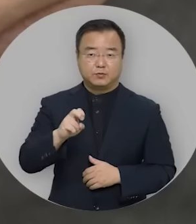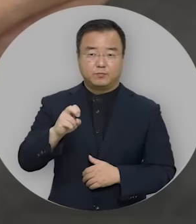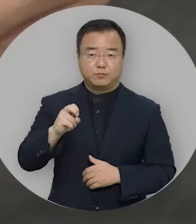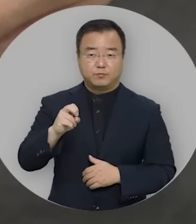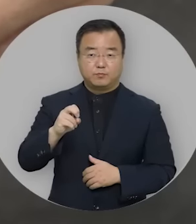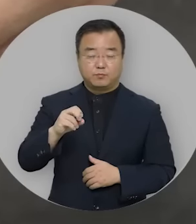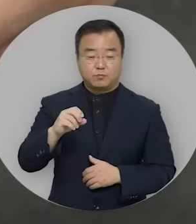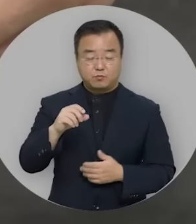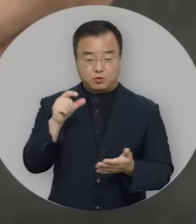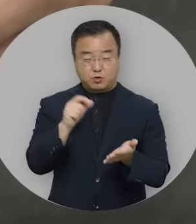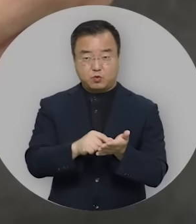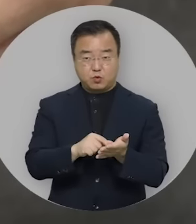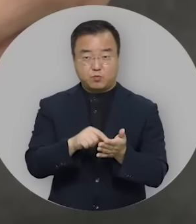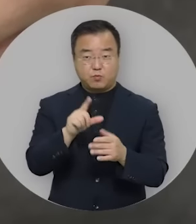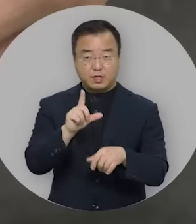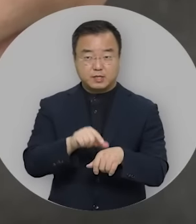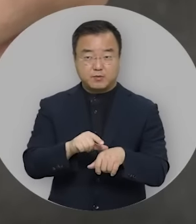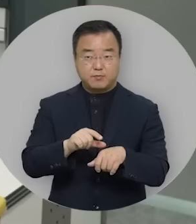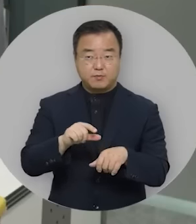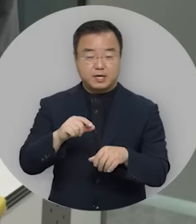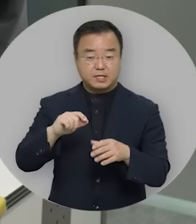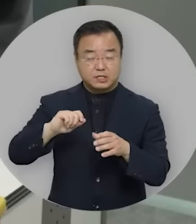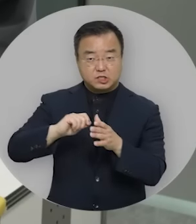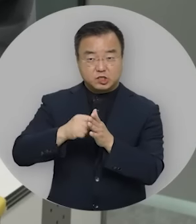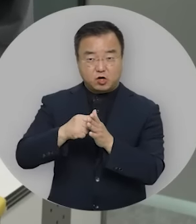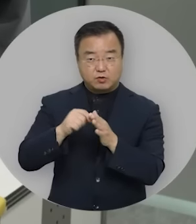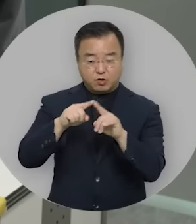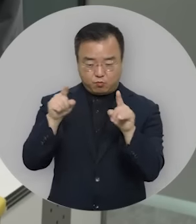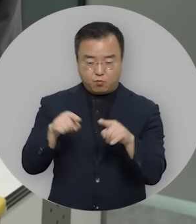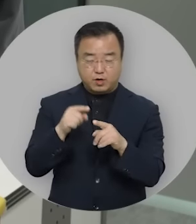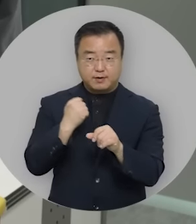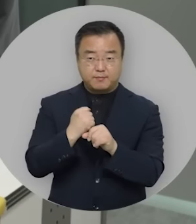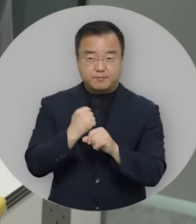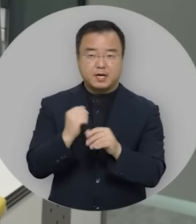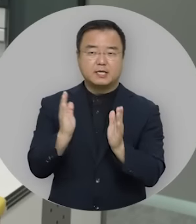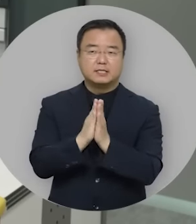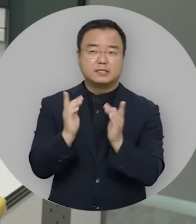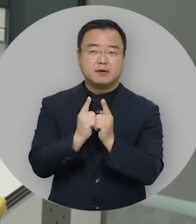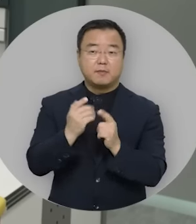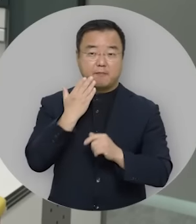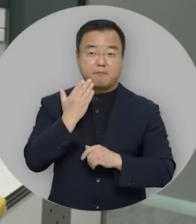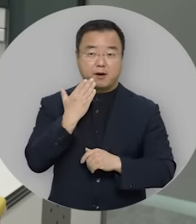열쇠고리랑 시계를 만들었어요. 저희가 직접 이런 걸 만들 수 있다는 거에